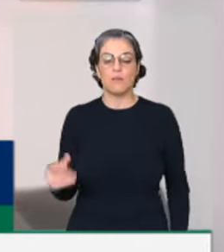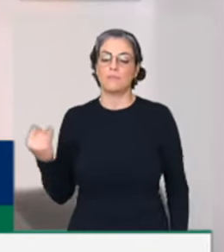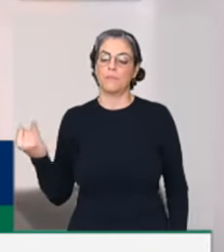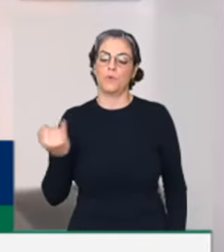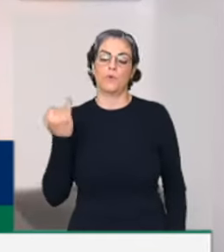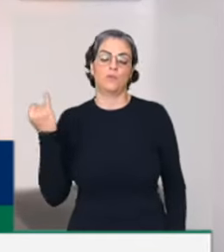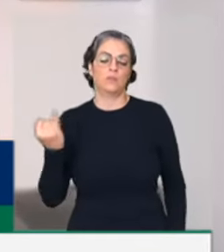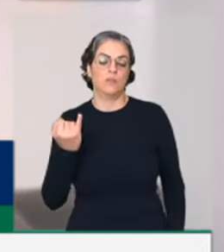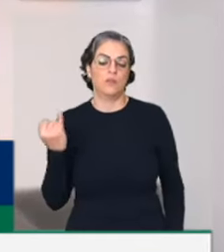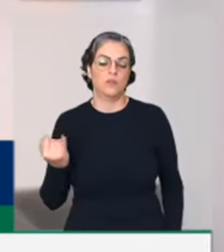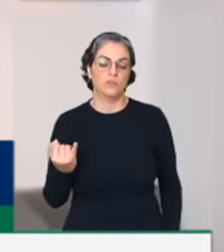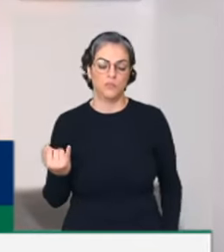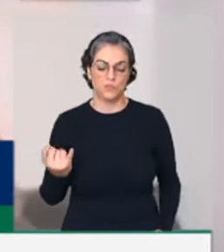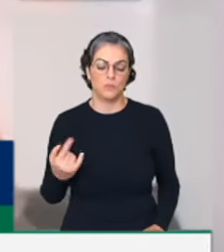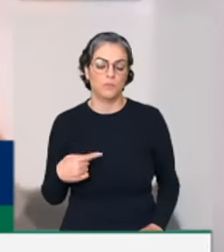PARA ALÉM INCLUSIVE DA ESQUERDA. AROLDO VAI PELA...